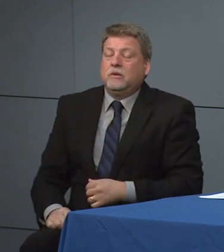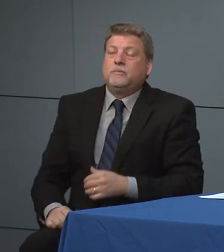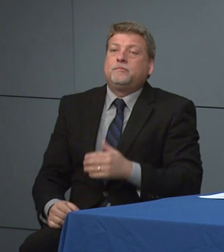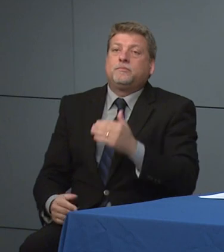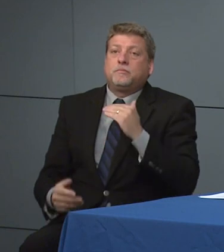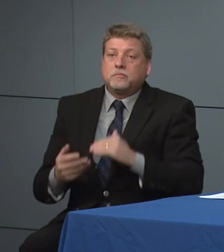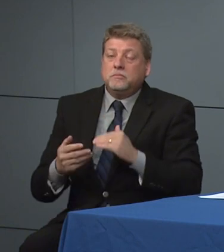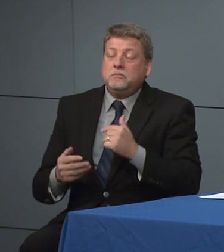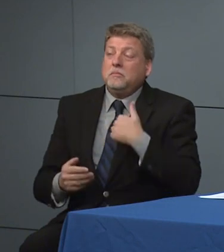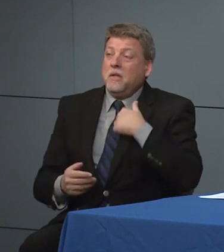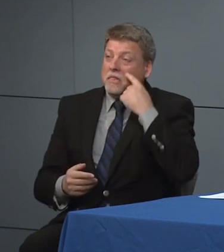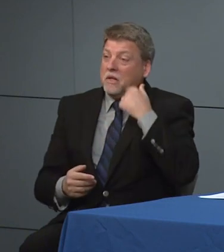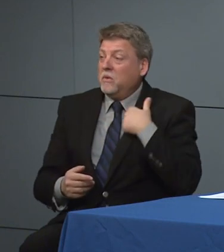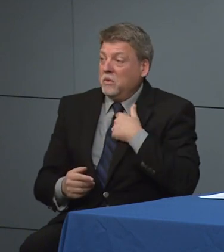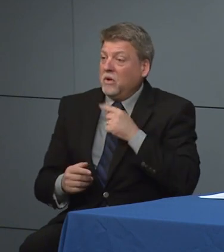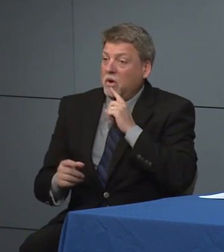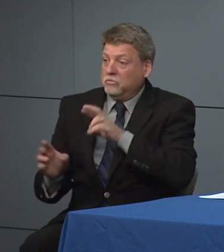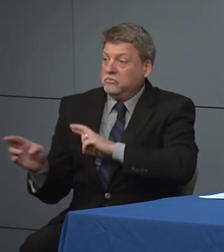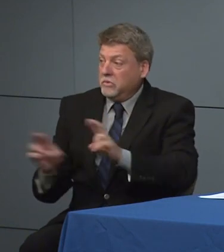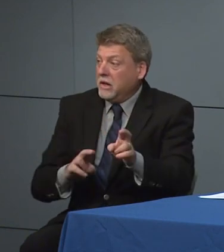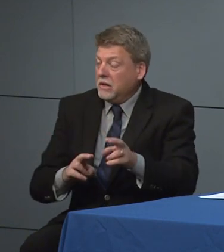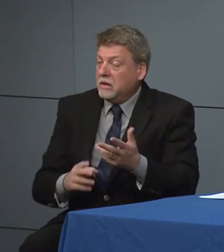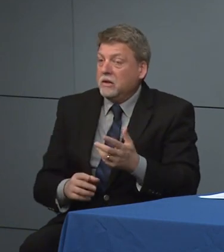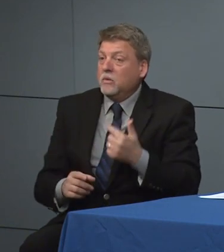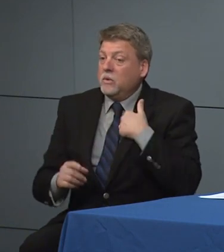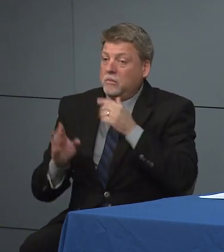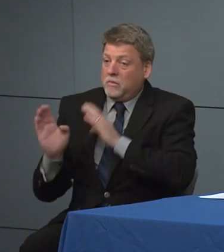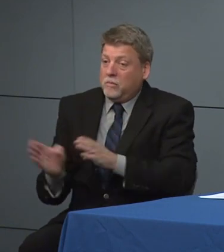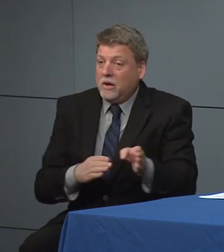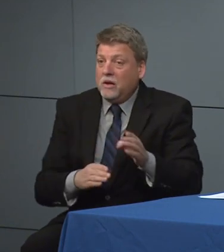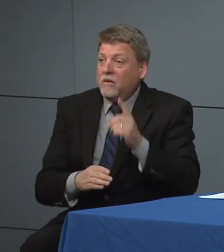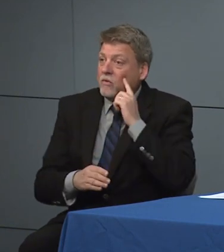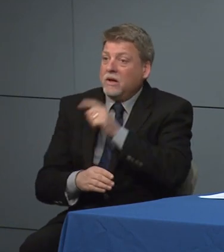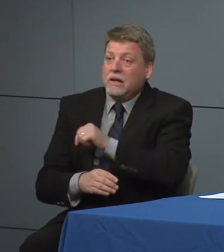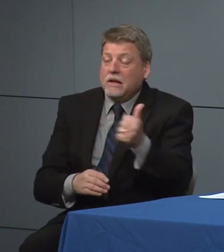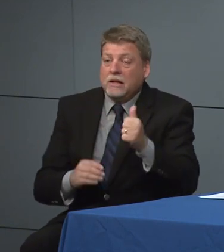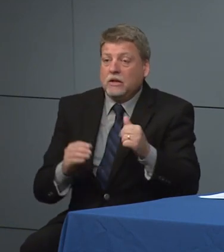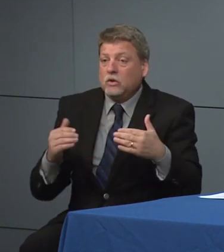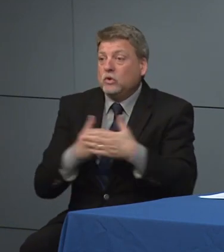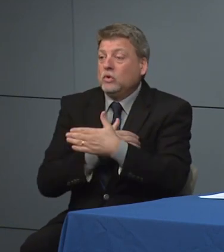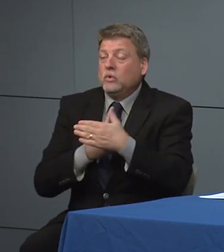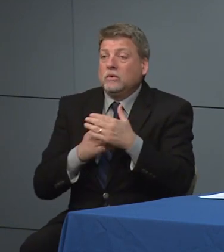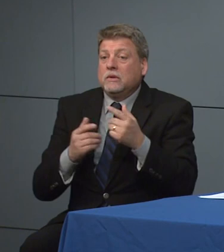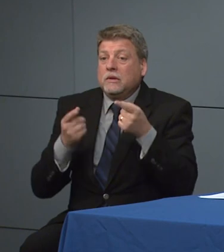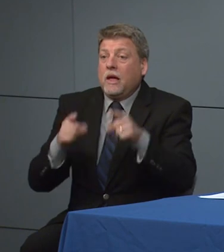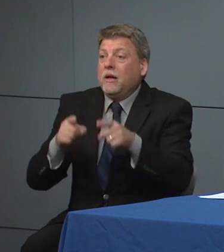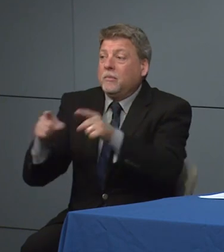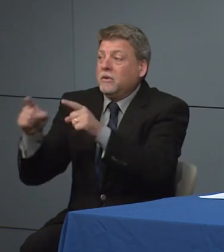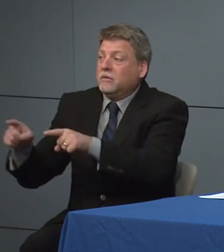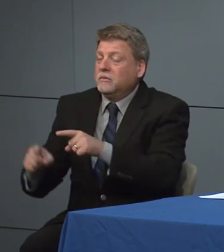En cuanto a nuestra capacidad de estar preparados y trabajar entre los diversos sectores que o que Carolina del Norte